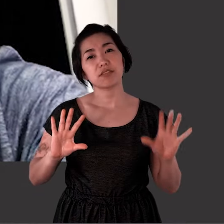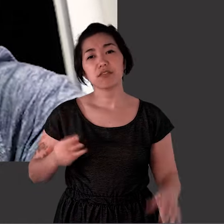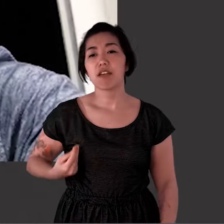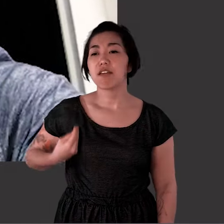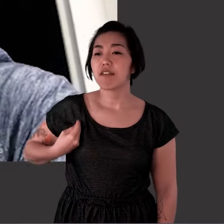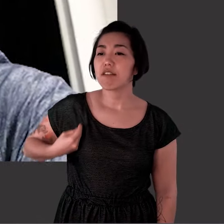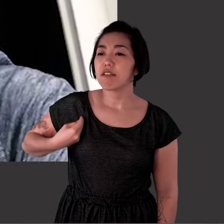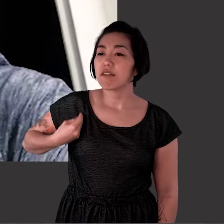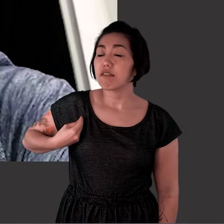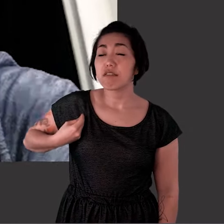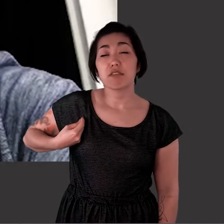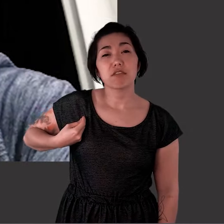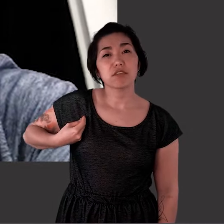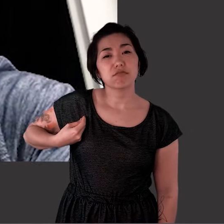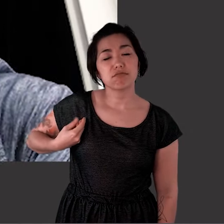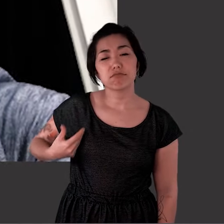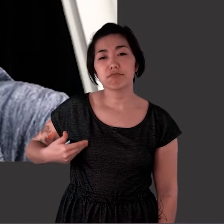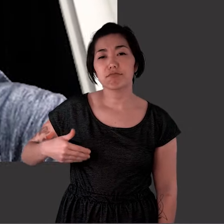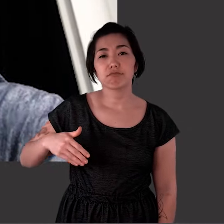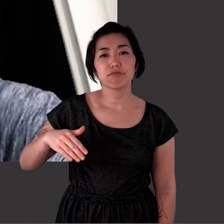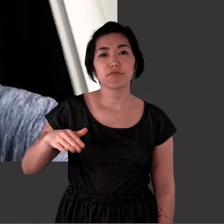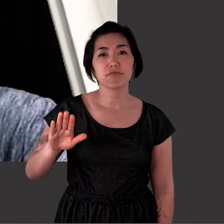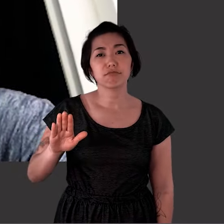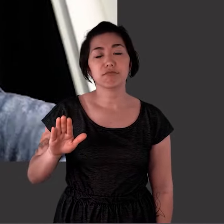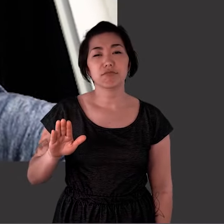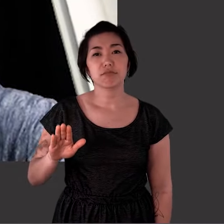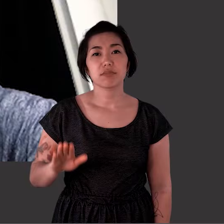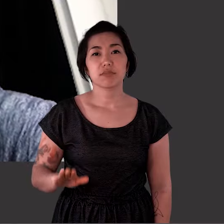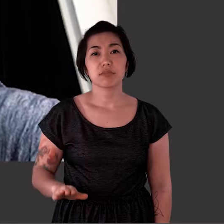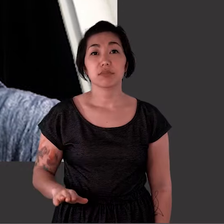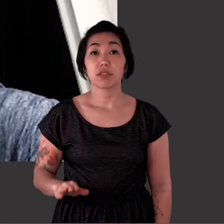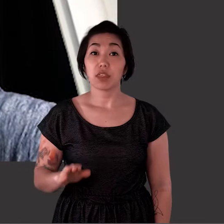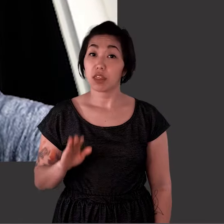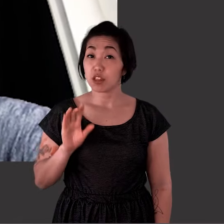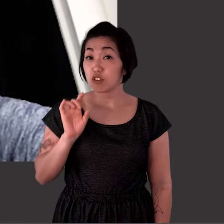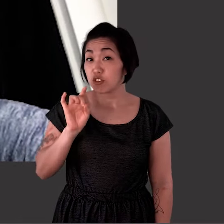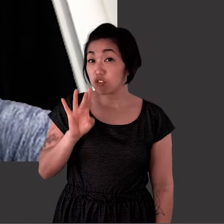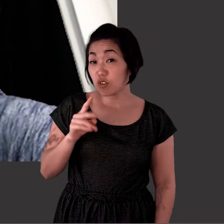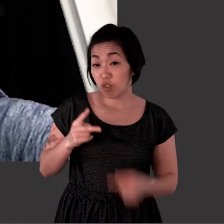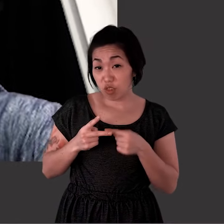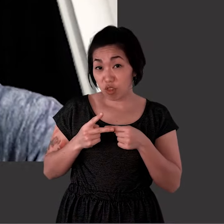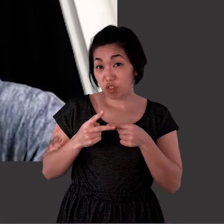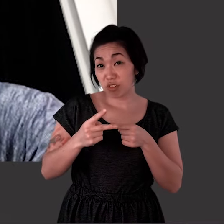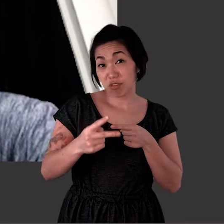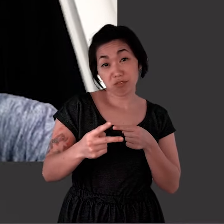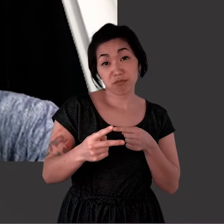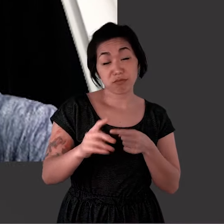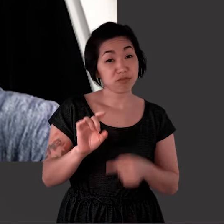E vivendo a sua vida de apenas duas semanas.